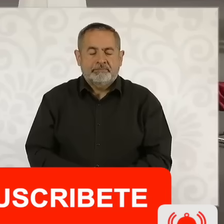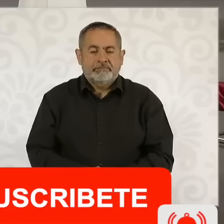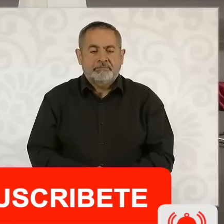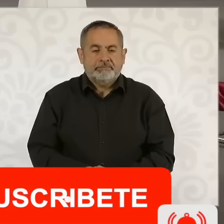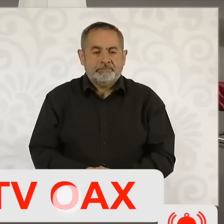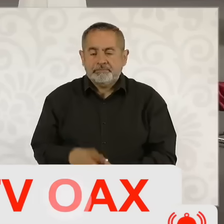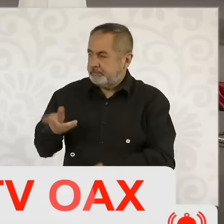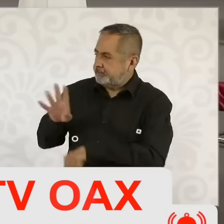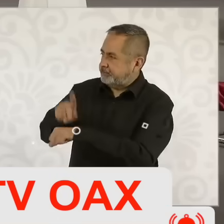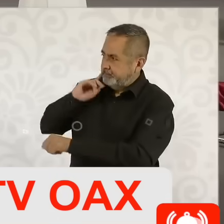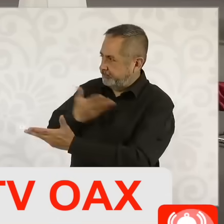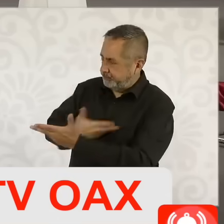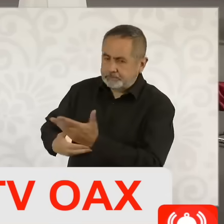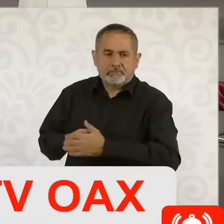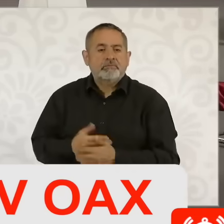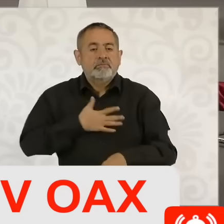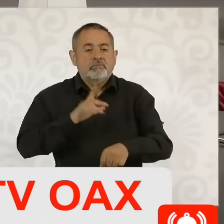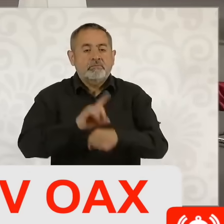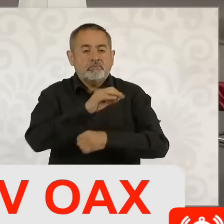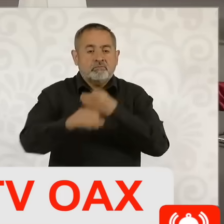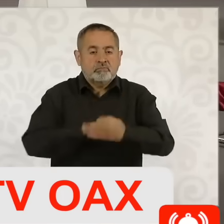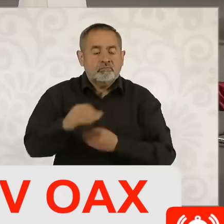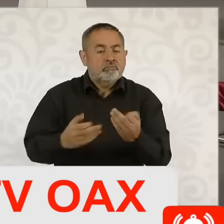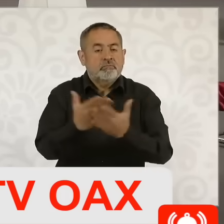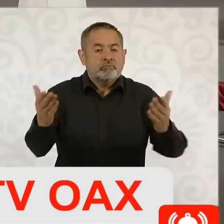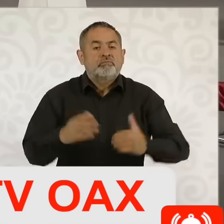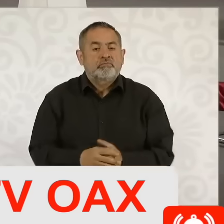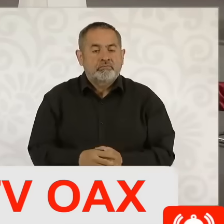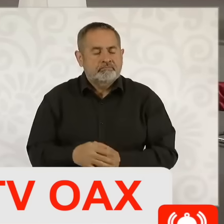Con su permiso, señora presidenta. Muy buenos días a todos y a todos. Es un honor estar aquí